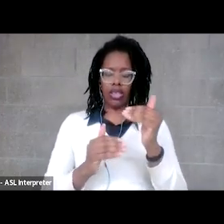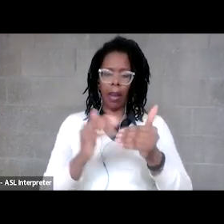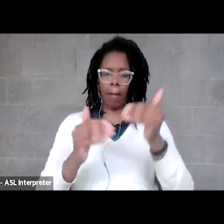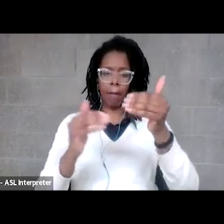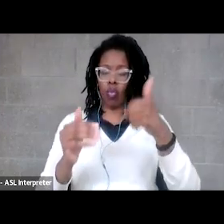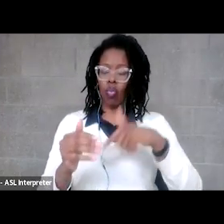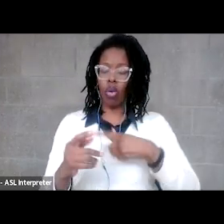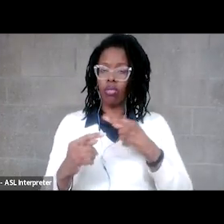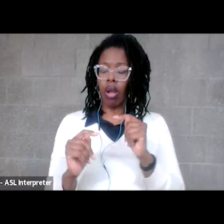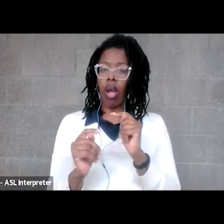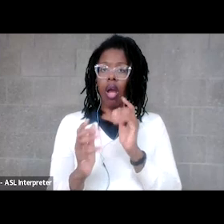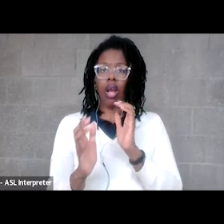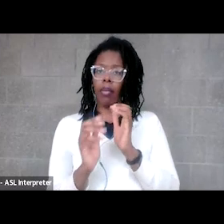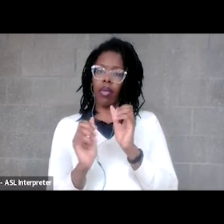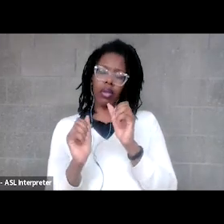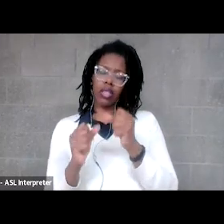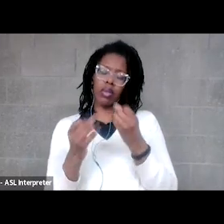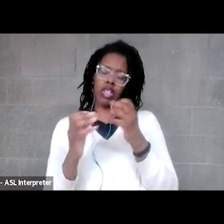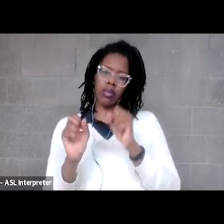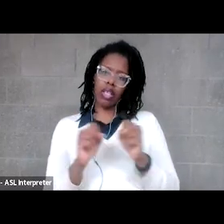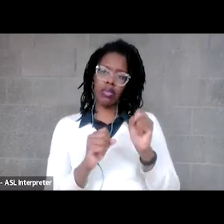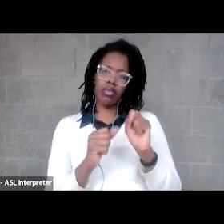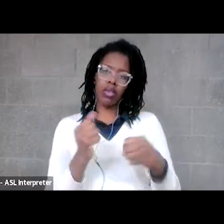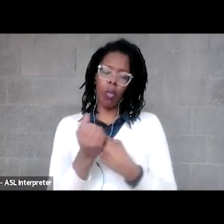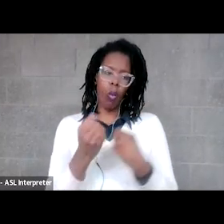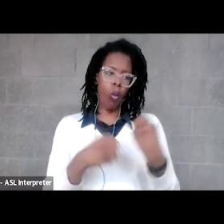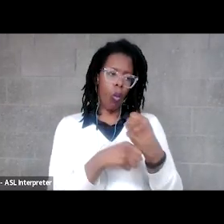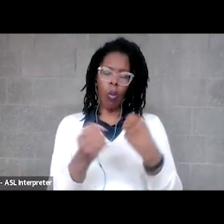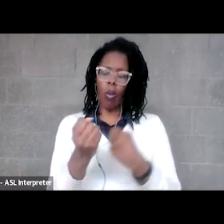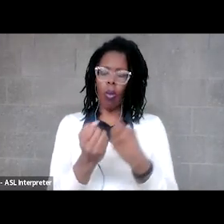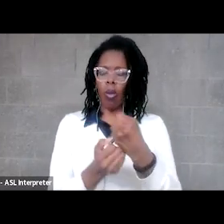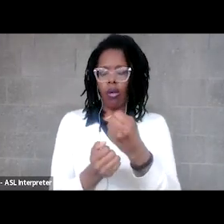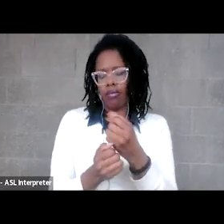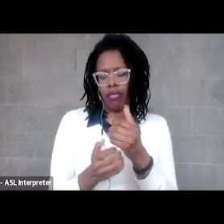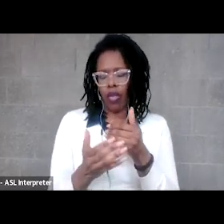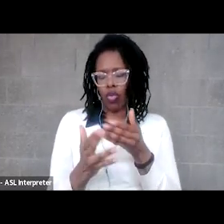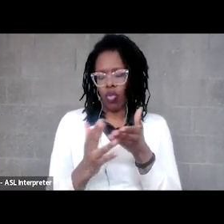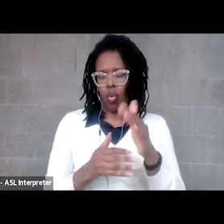y apoyarnos mutuamente en estos procesos. Diré que nos estamos enfocando significativamente